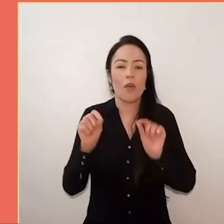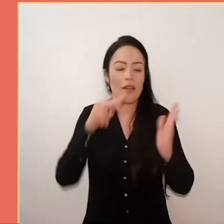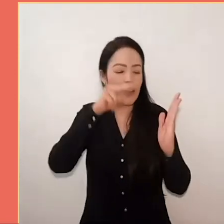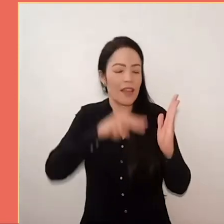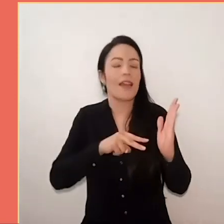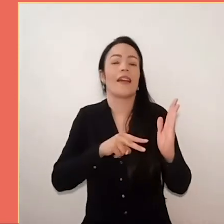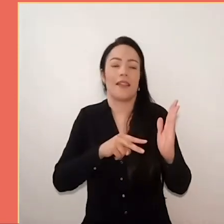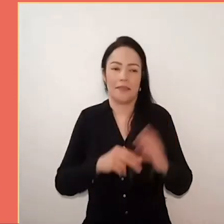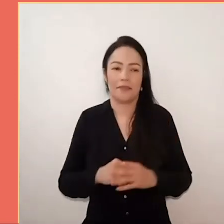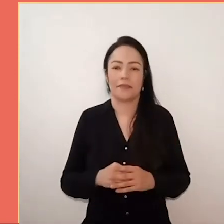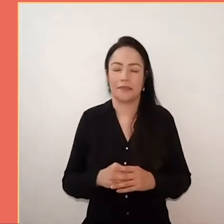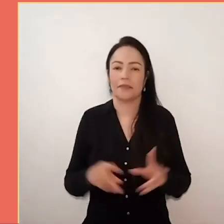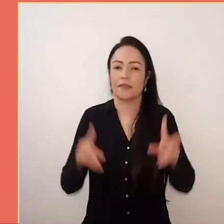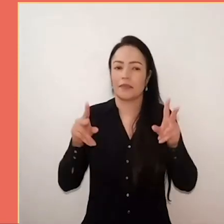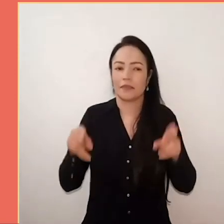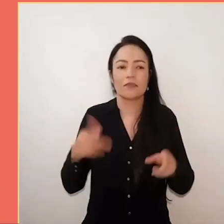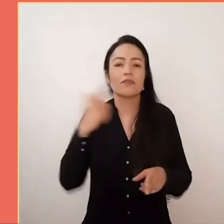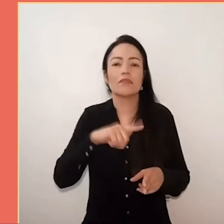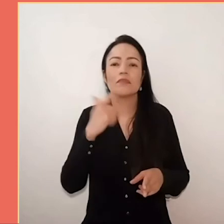Como se não tivessem que estar ali.